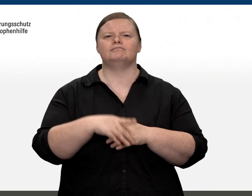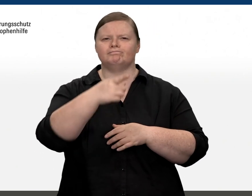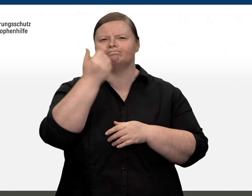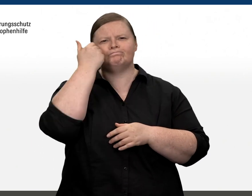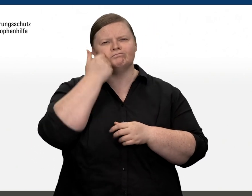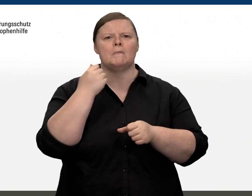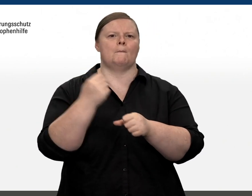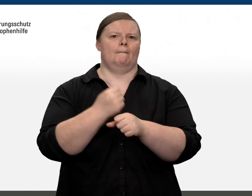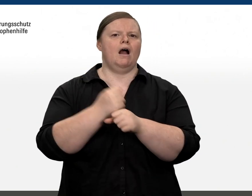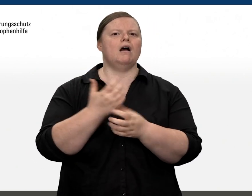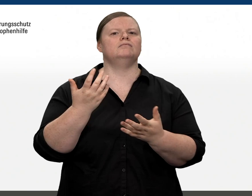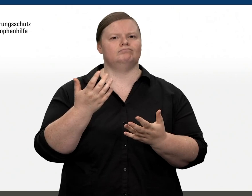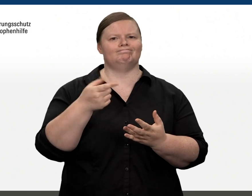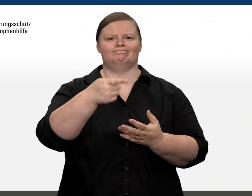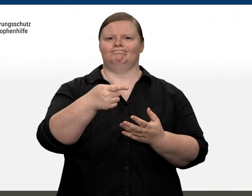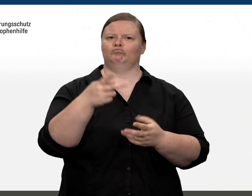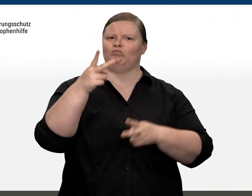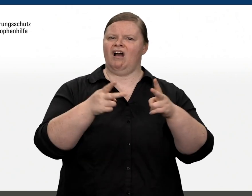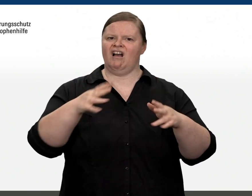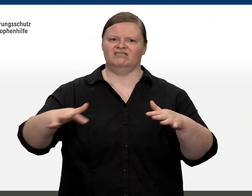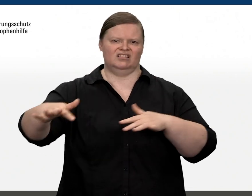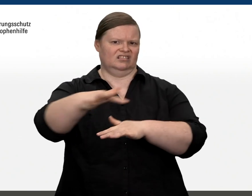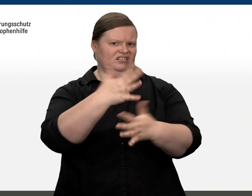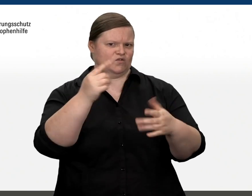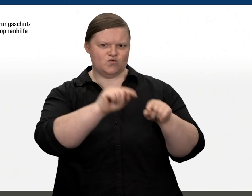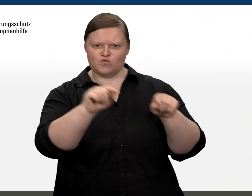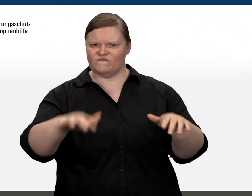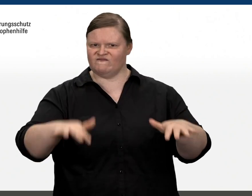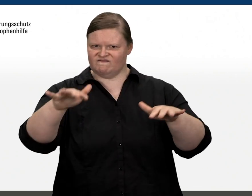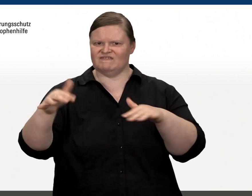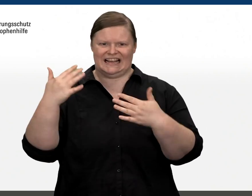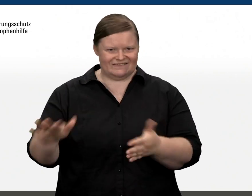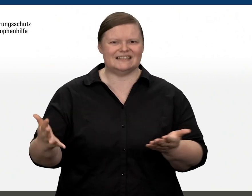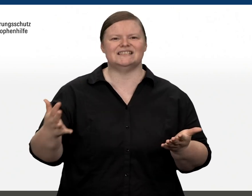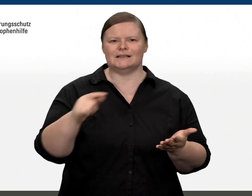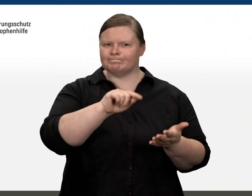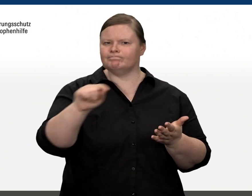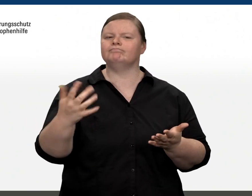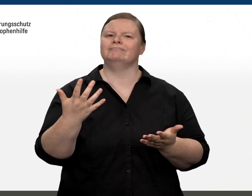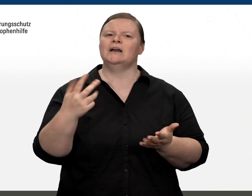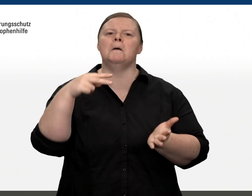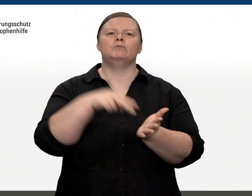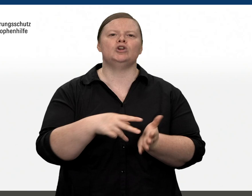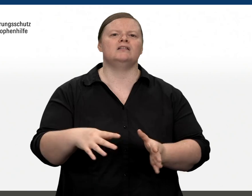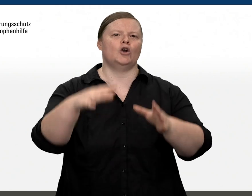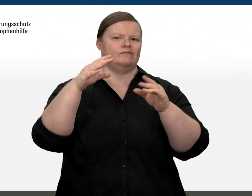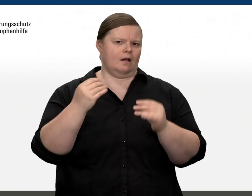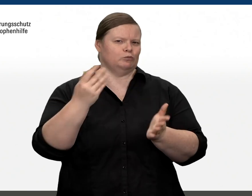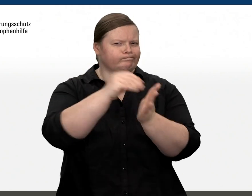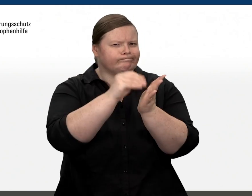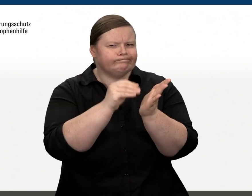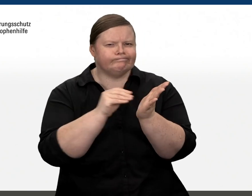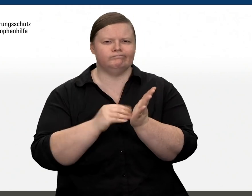Machen Sie eine Bestandsaufnahme